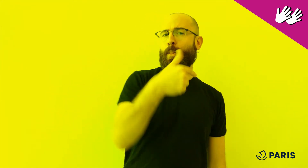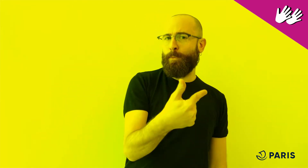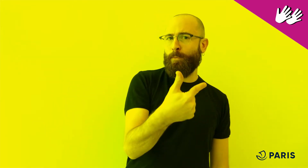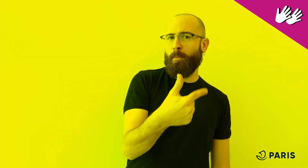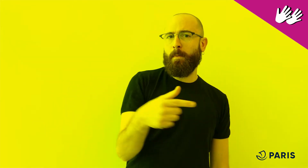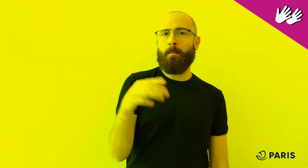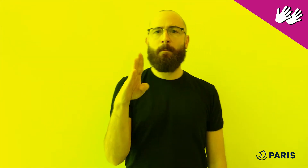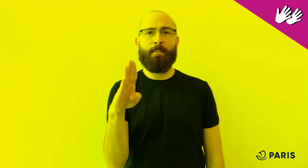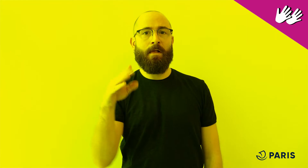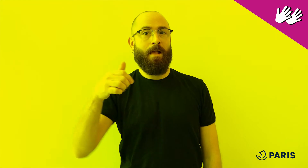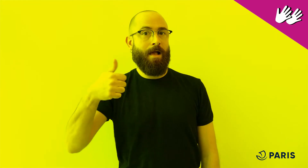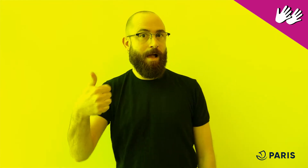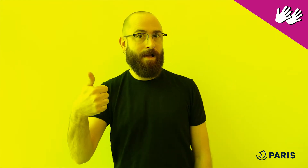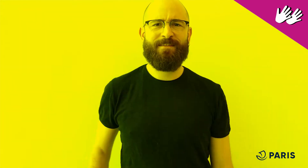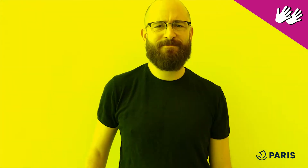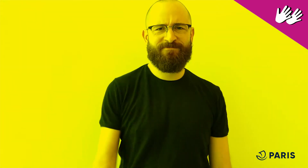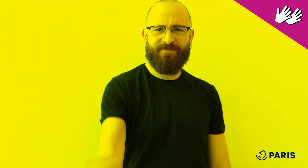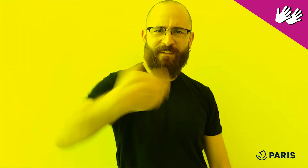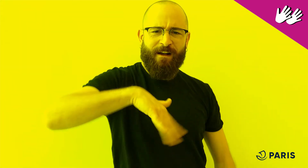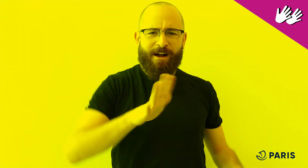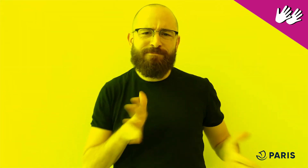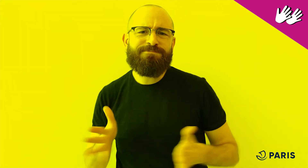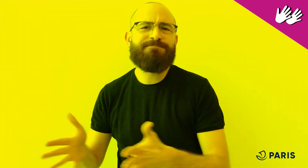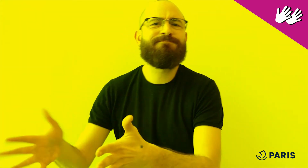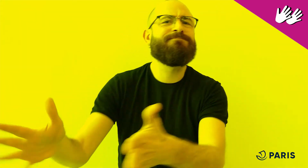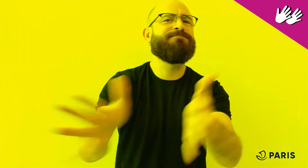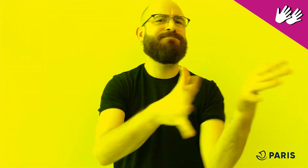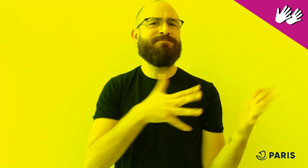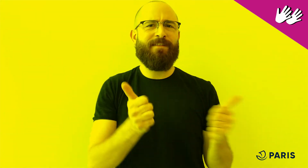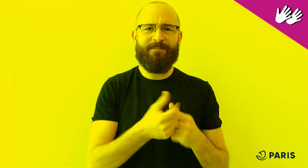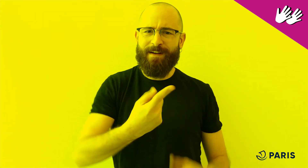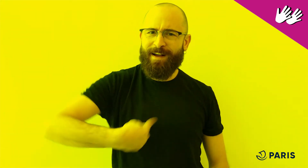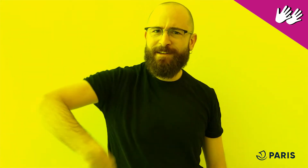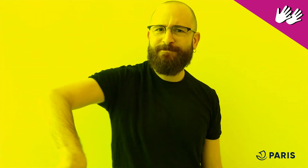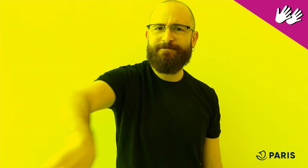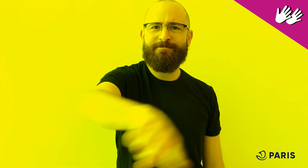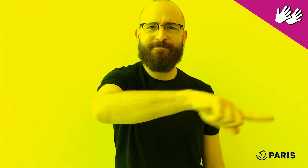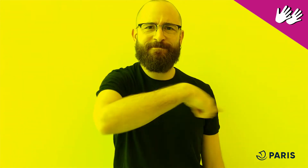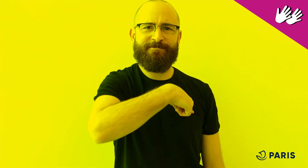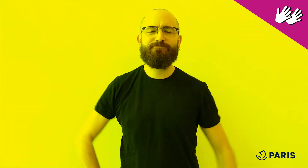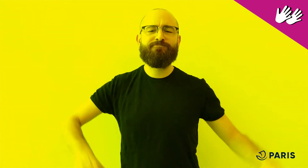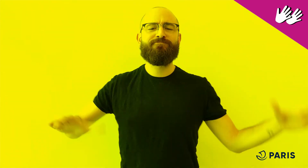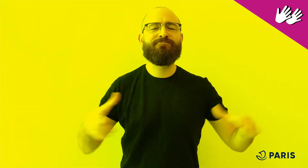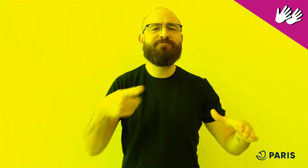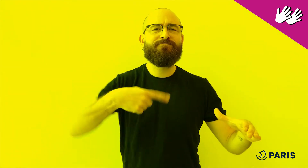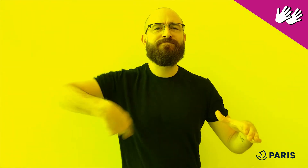Nous échangerons et partagerons un moment convivial en communiquant en LSF sur des thèmes variés.